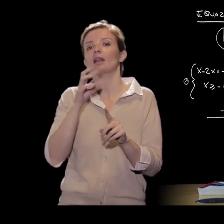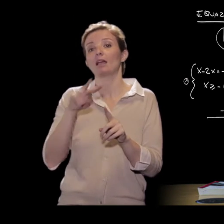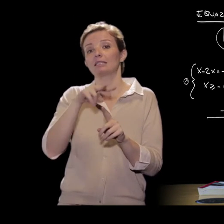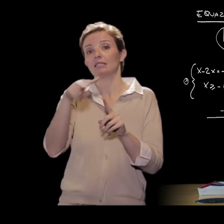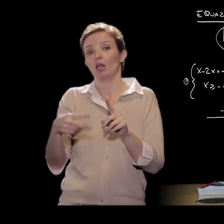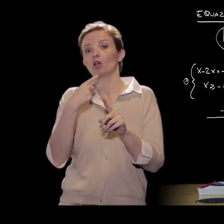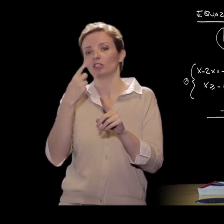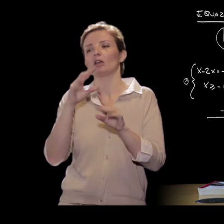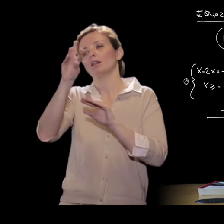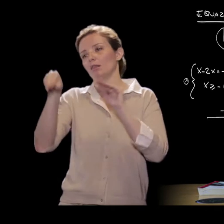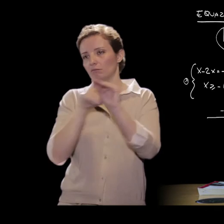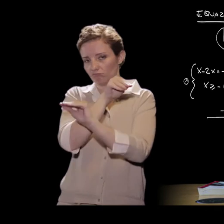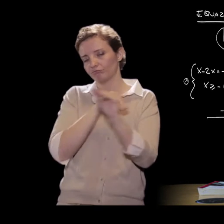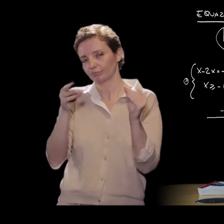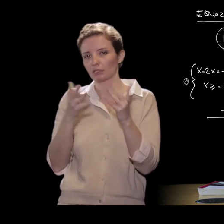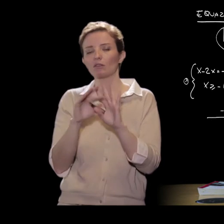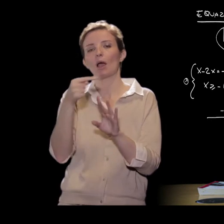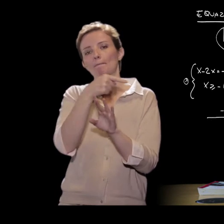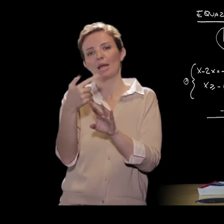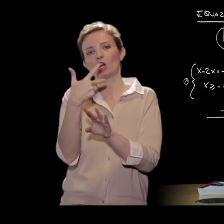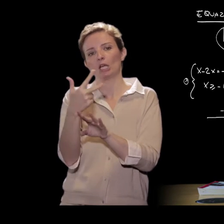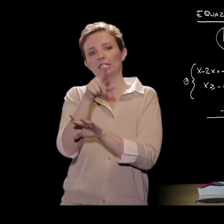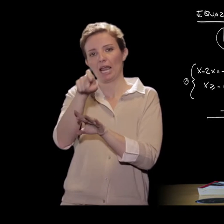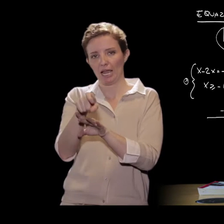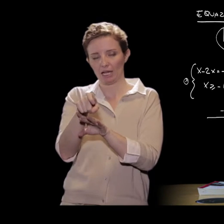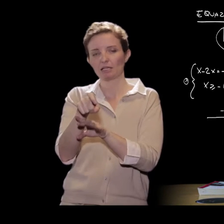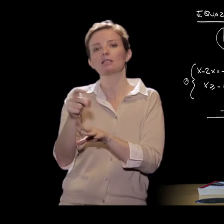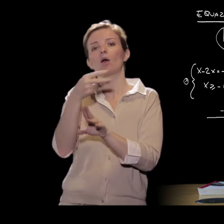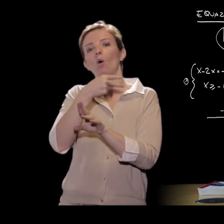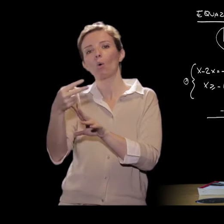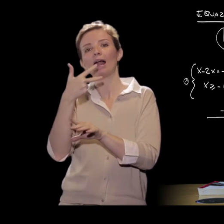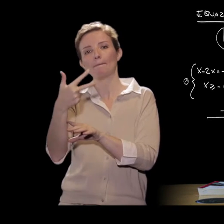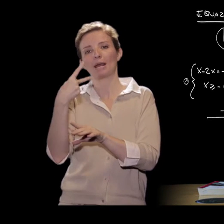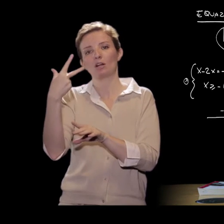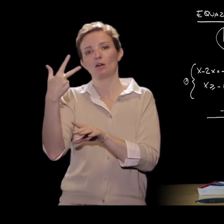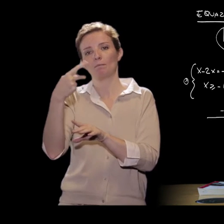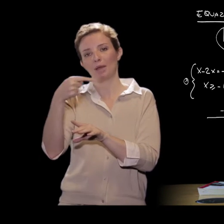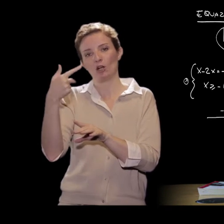(LEGGE IL SISTEMA)